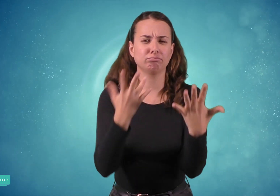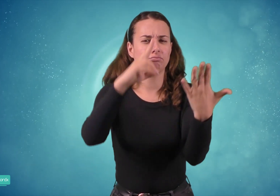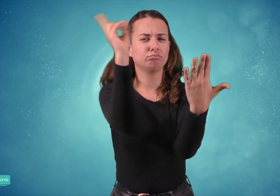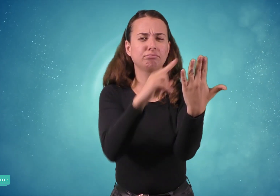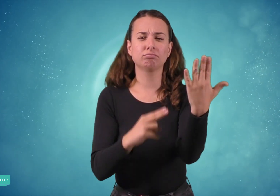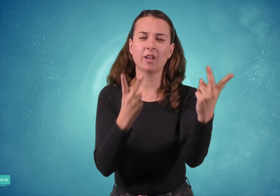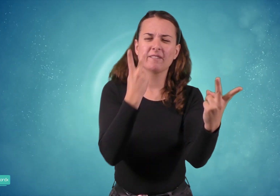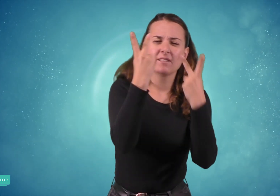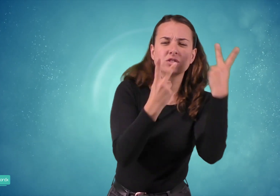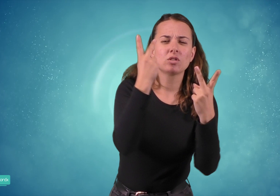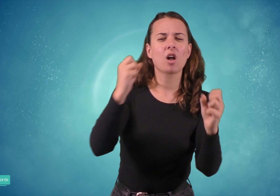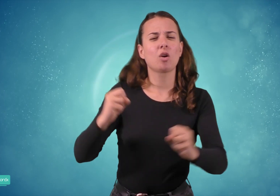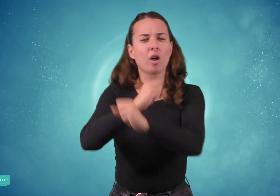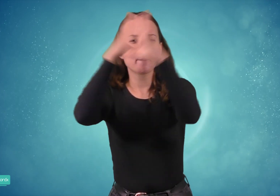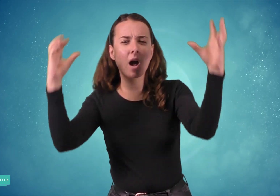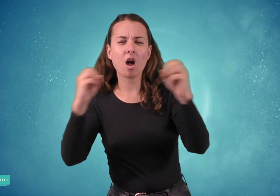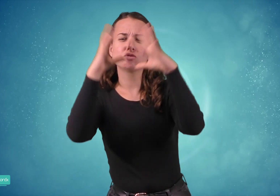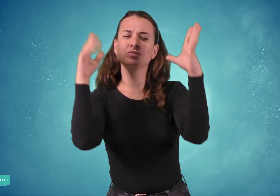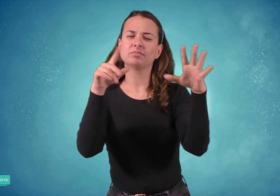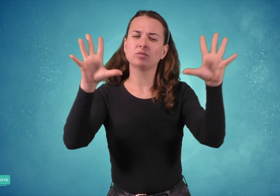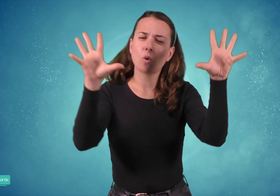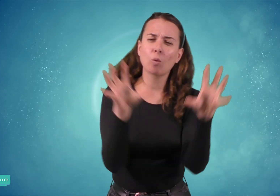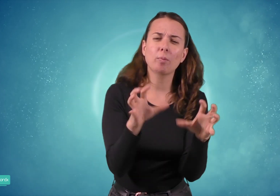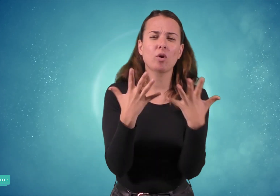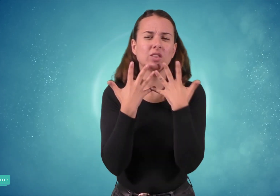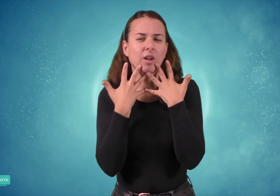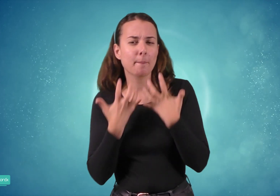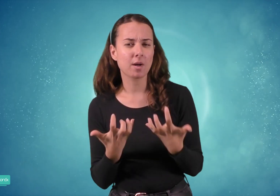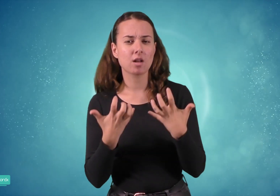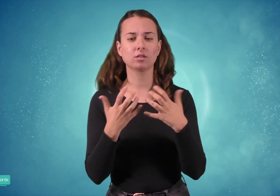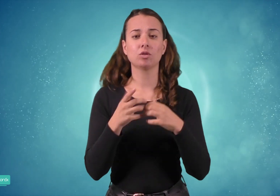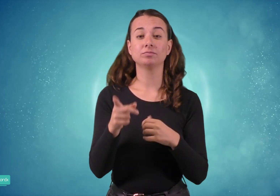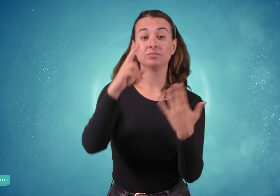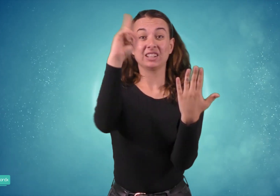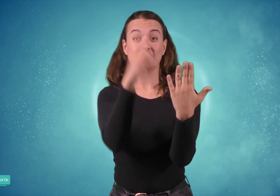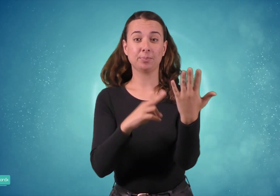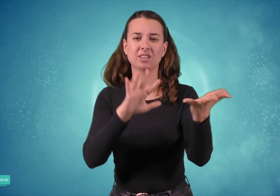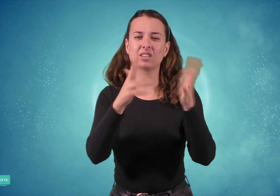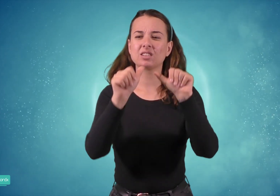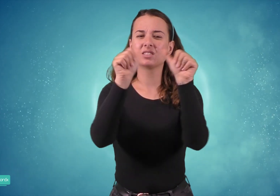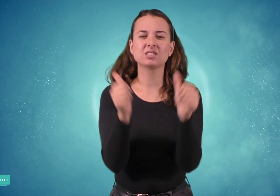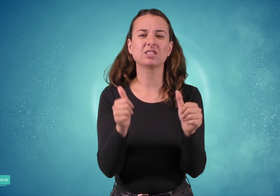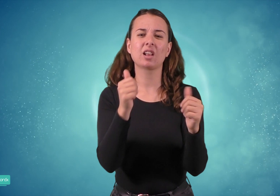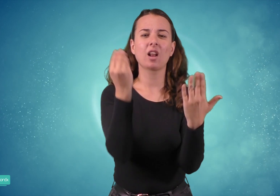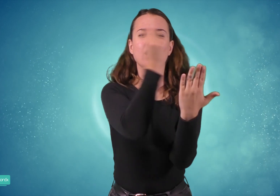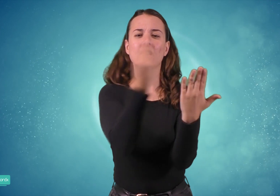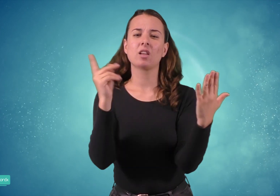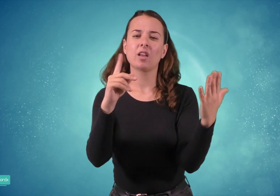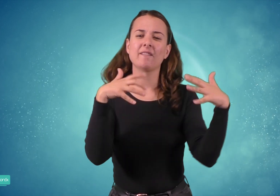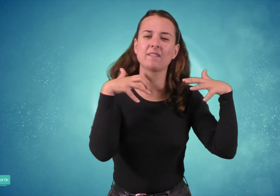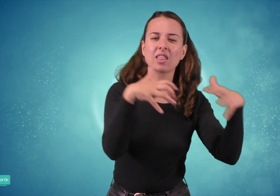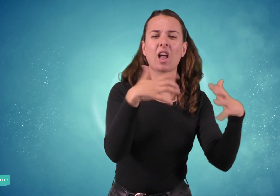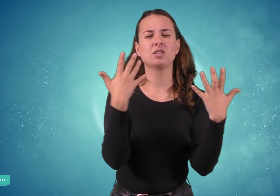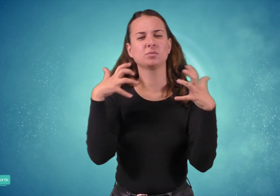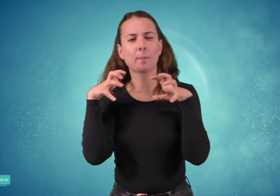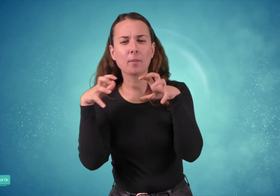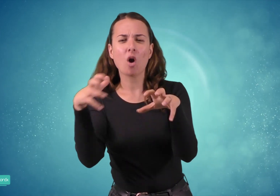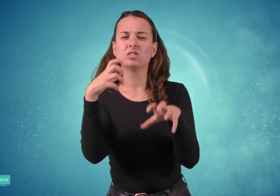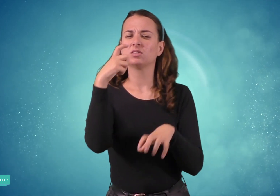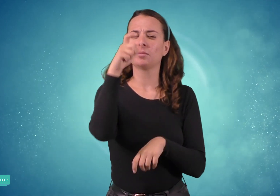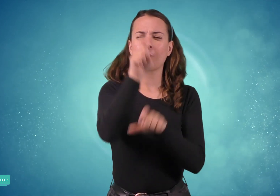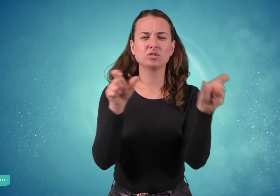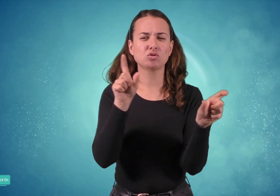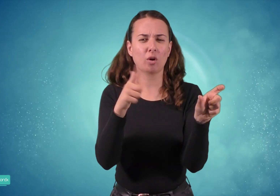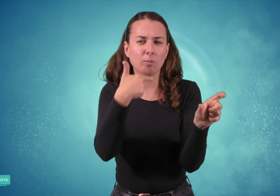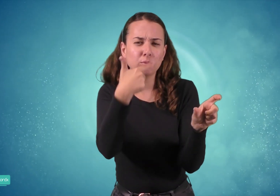il suo io più profondo: si sente un visionario, cupo e drammatico. I suoi dipinti si popolano di fantasmi, mostri, stregonerie